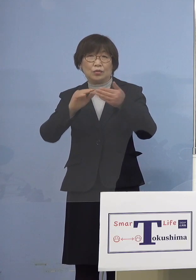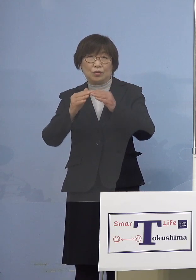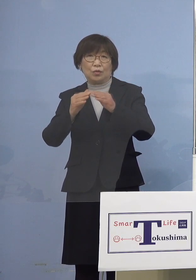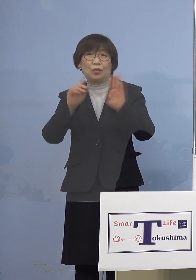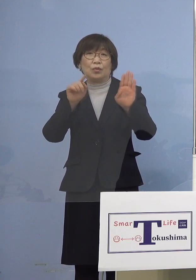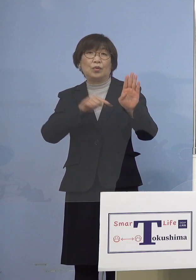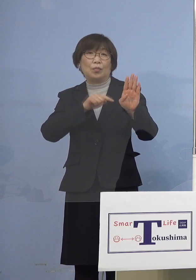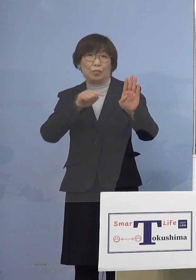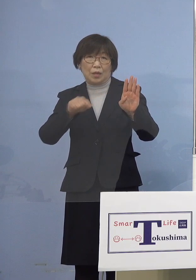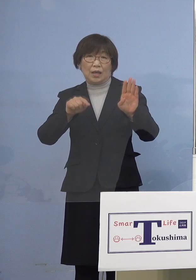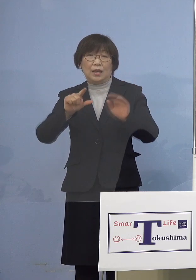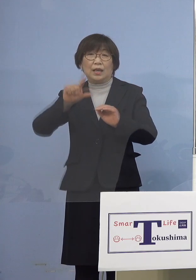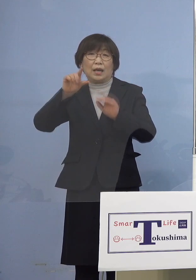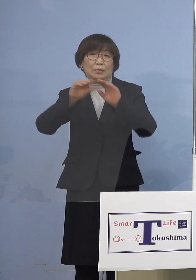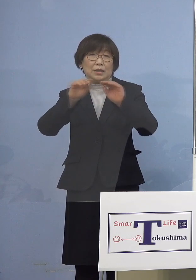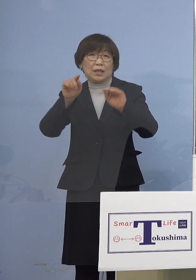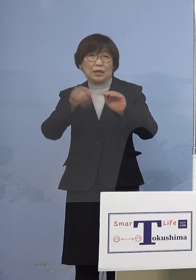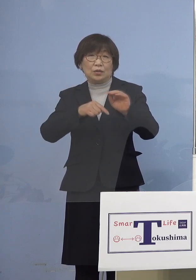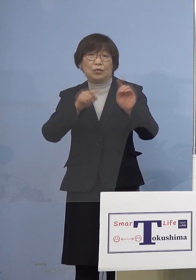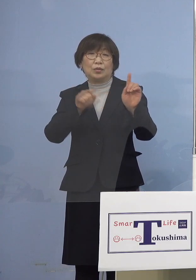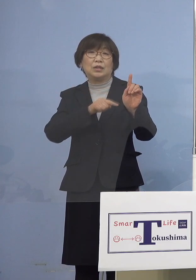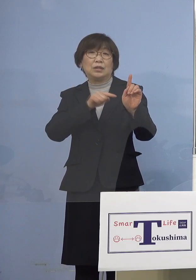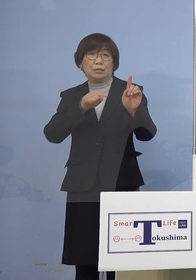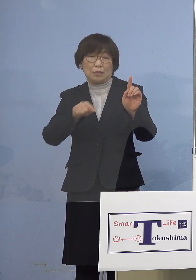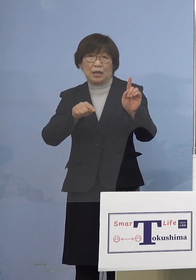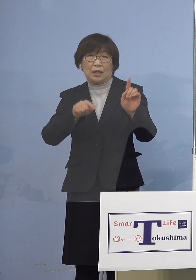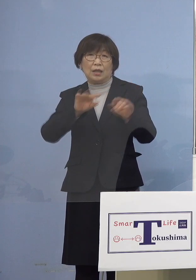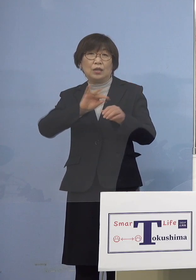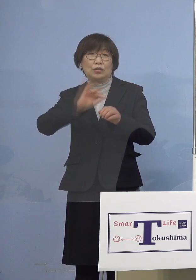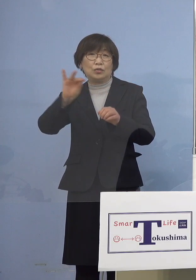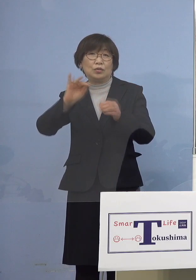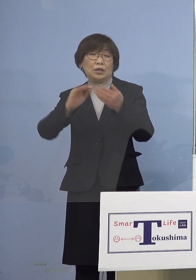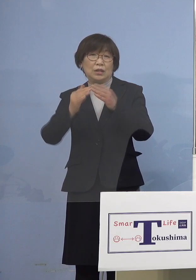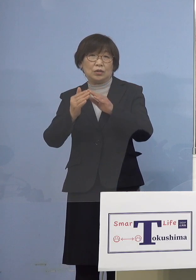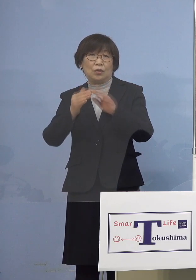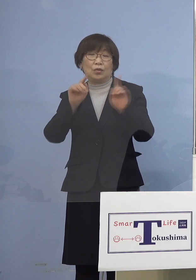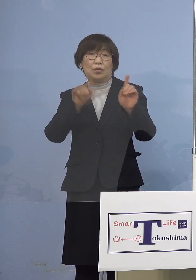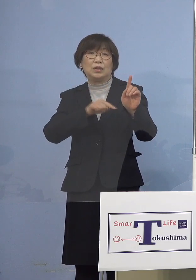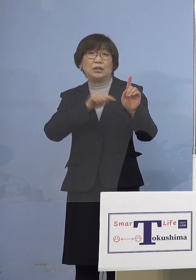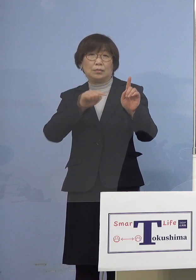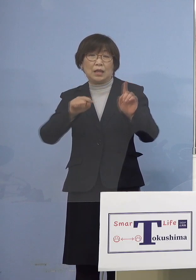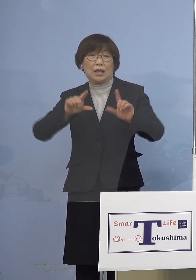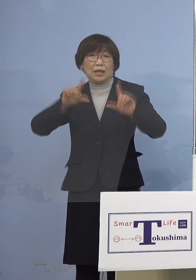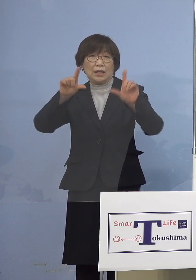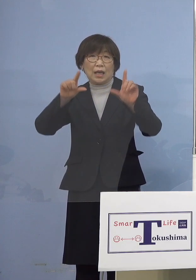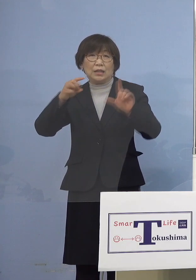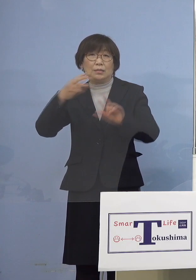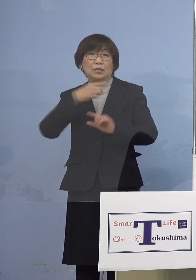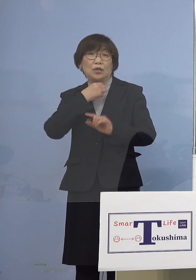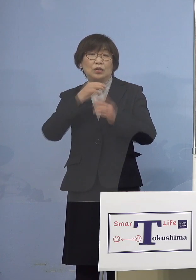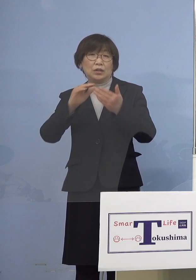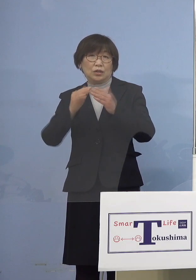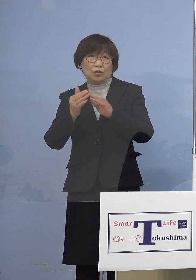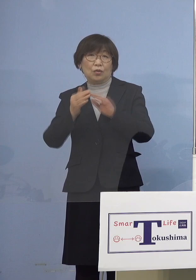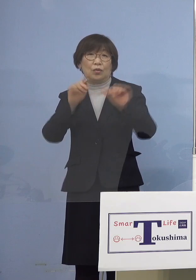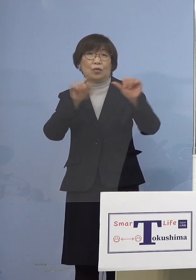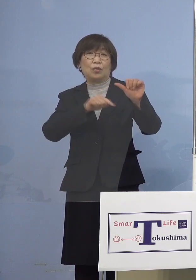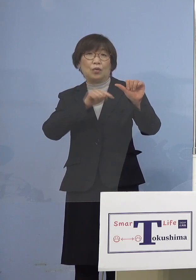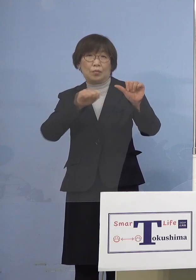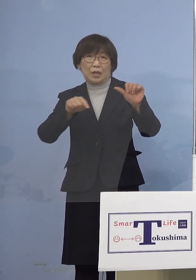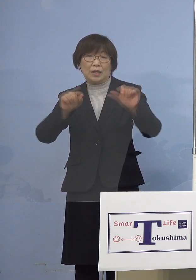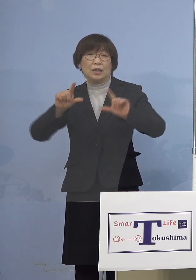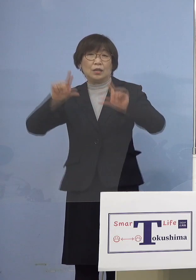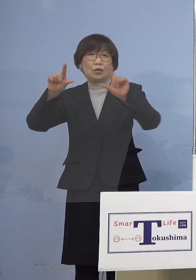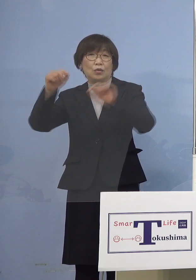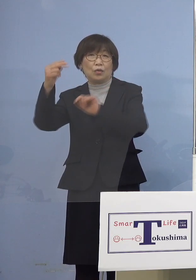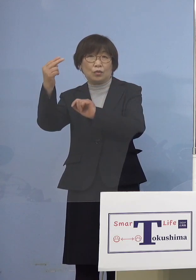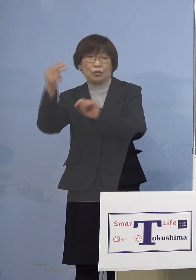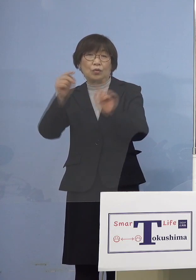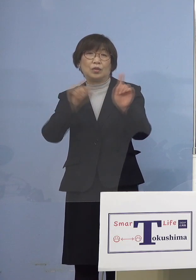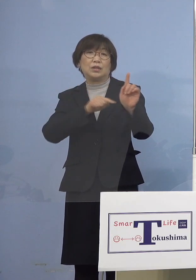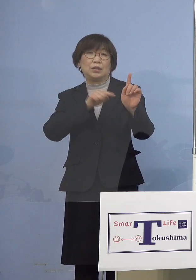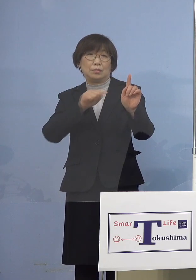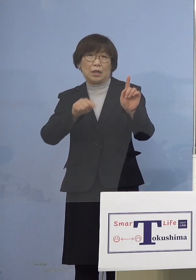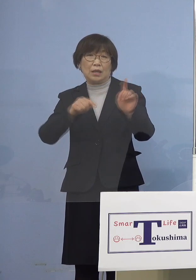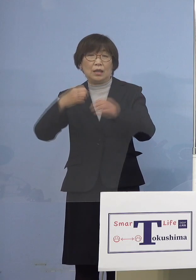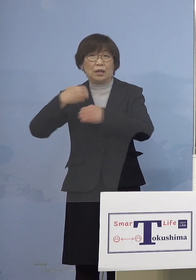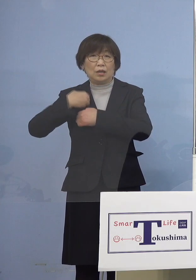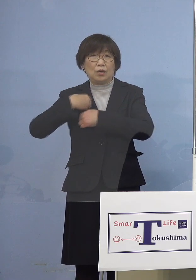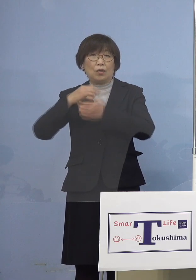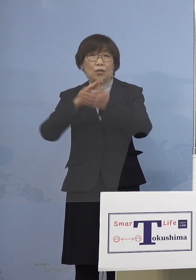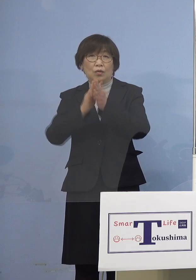上板町1名、つるぎ町1名 東みよし町5名、東京都1名、兵庫県1名